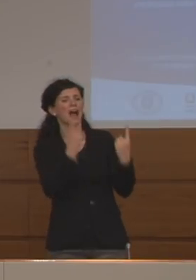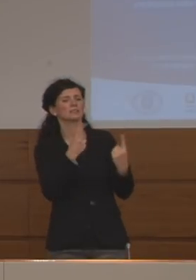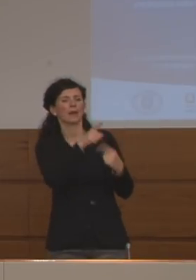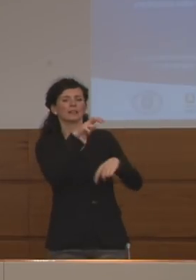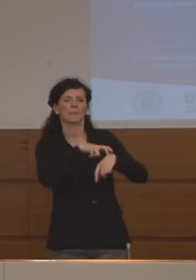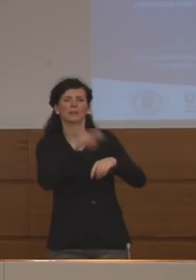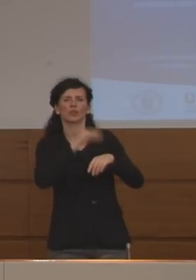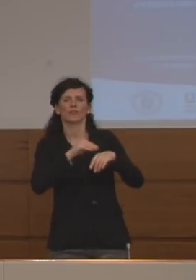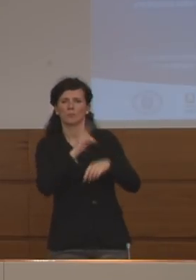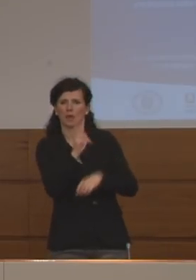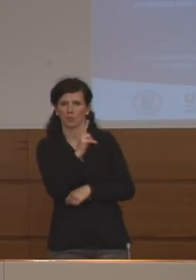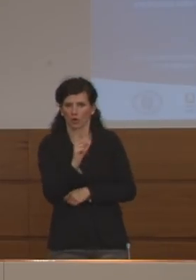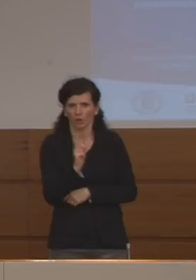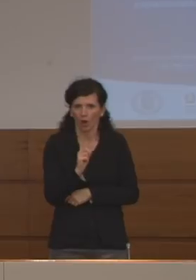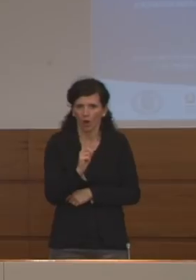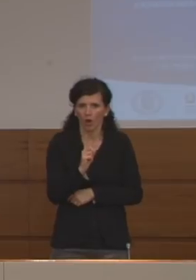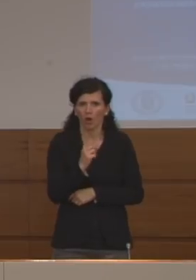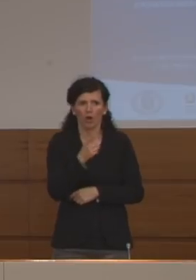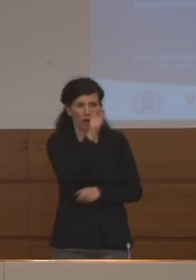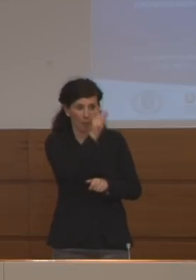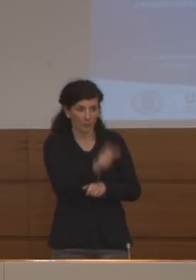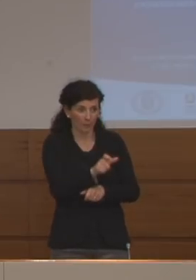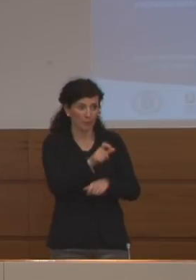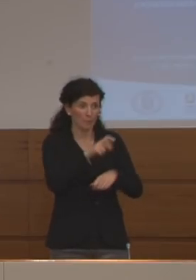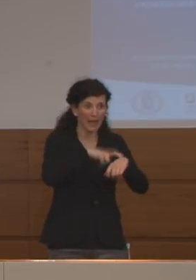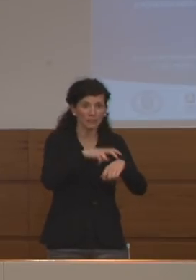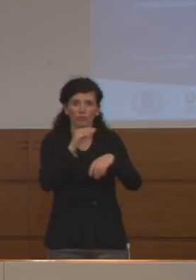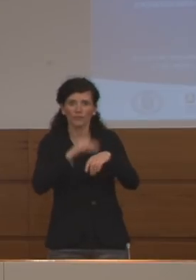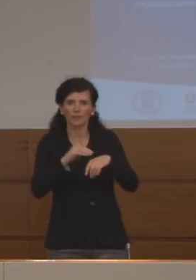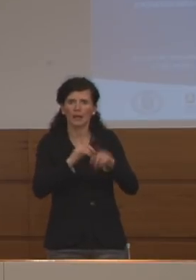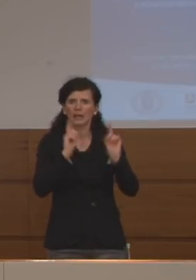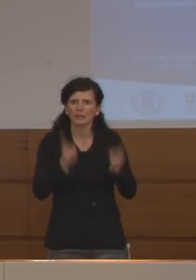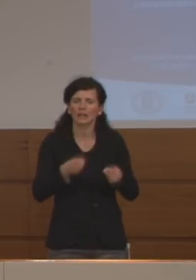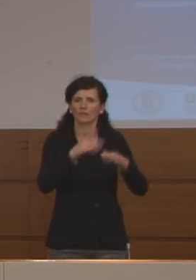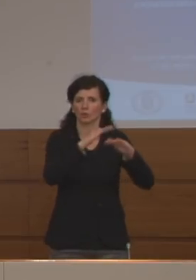che devono essere tutelate per prime. La seconda cosa che volevo chiederle,